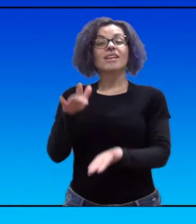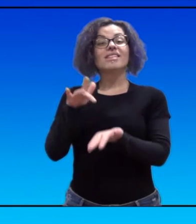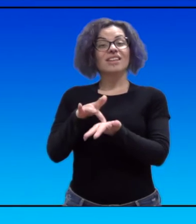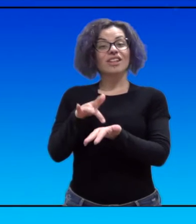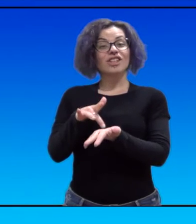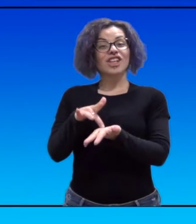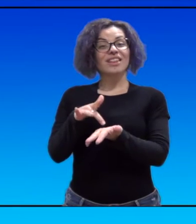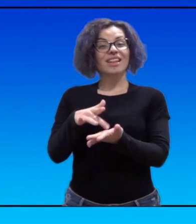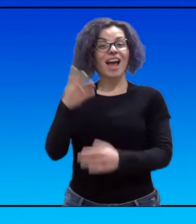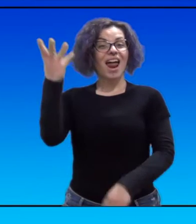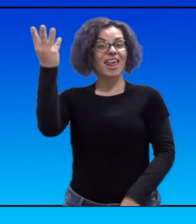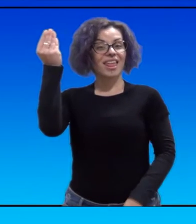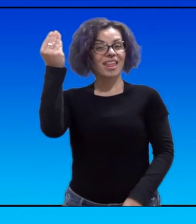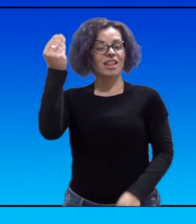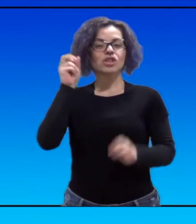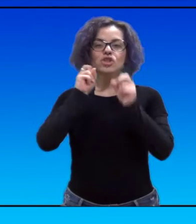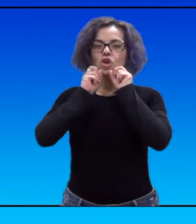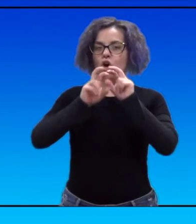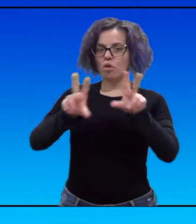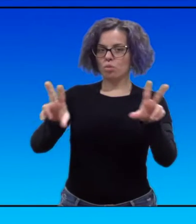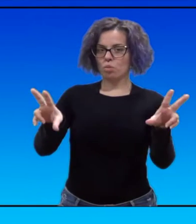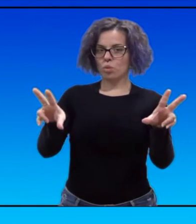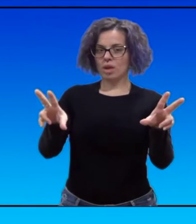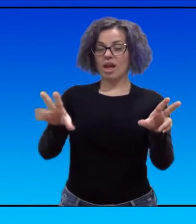La Sede Centrale ENS comunica